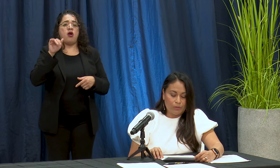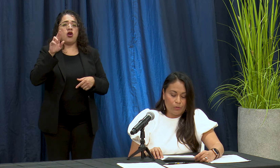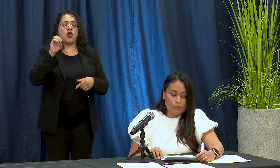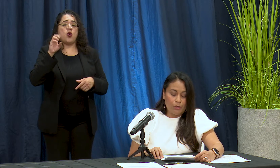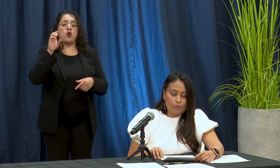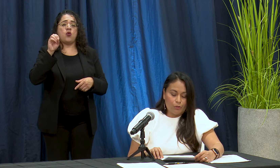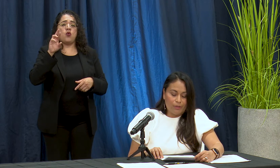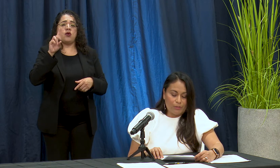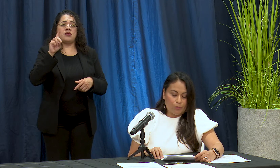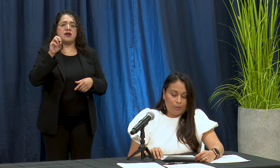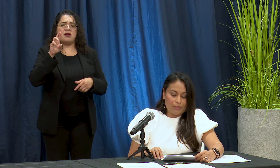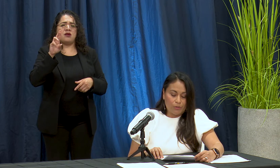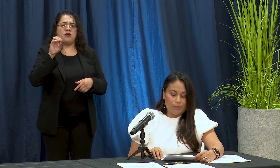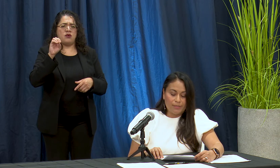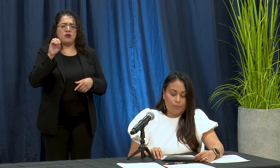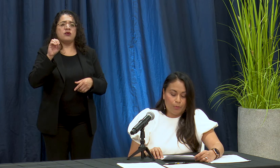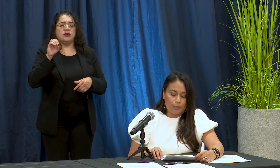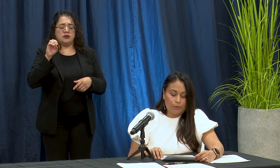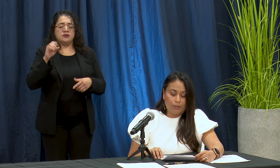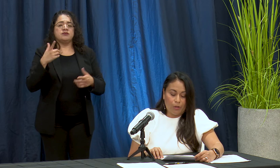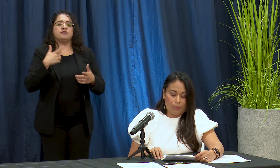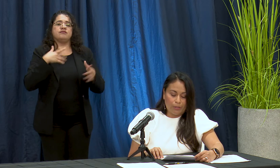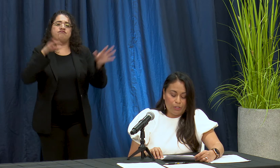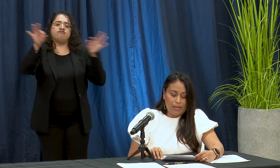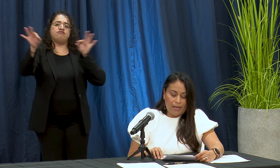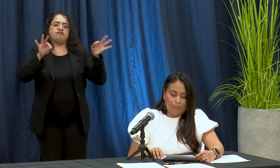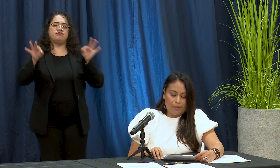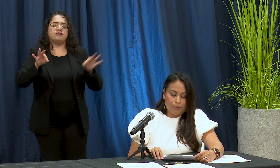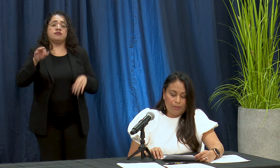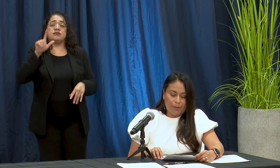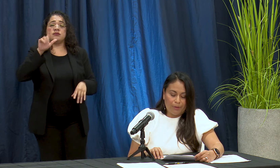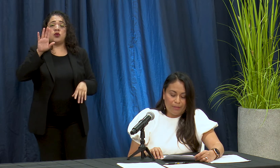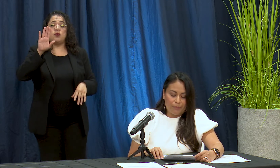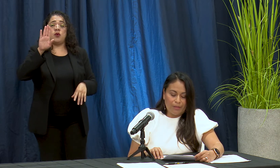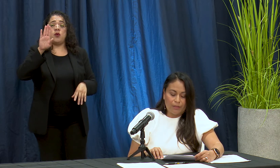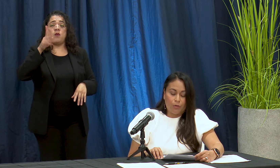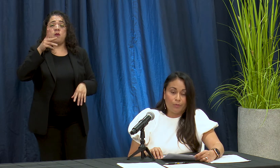Robles operaciones del puerto del manga CH el medio de la pan de me adele Cova